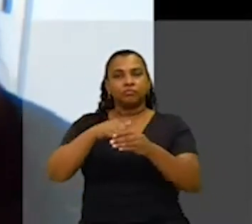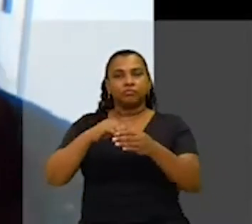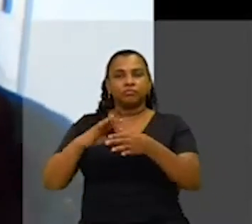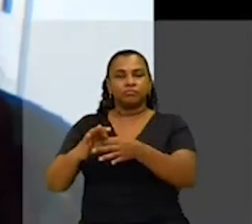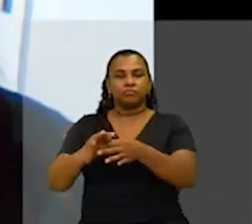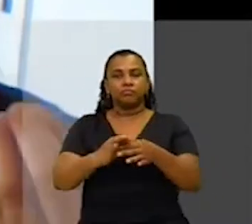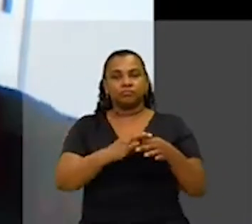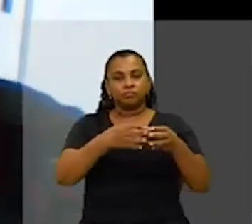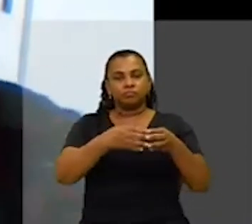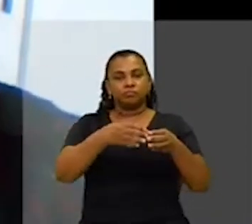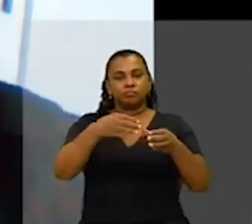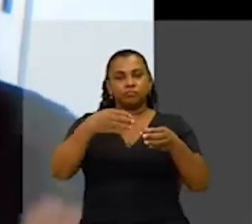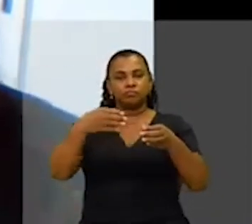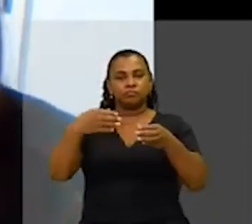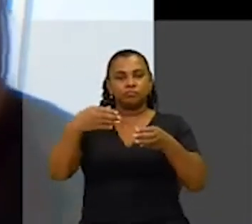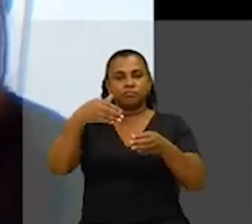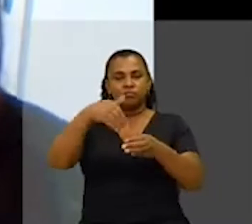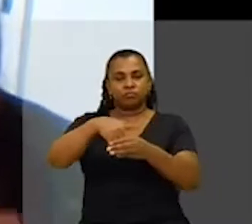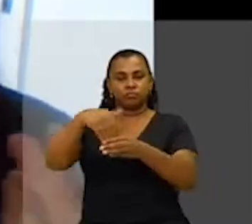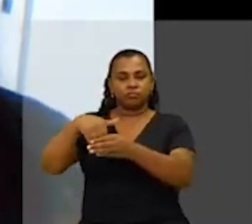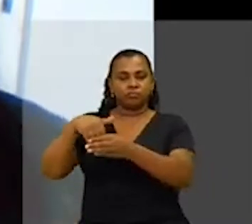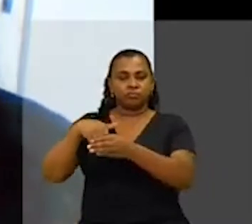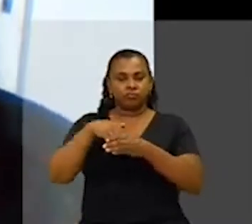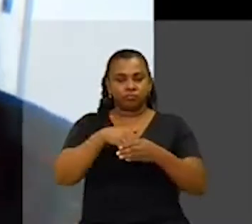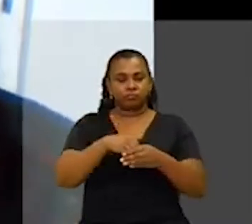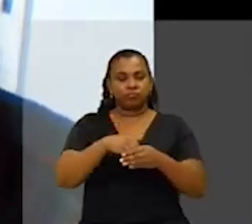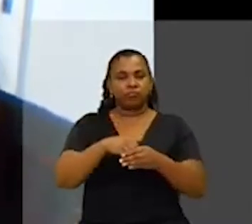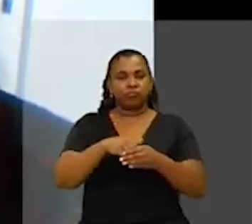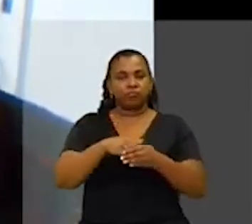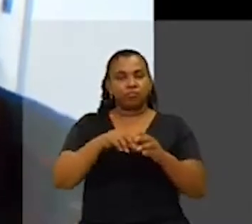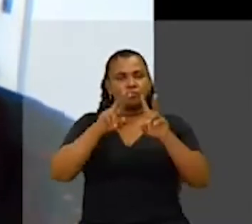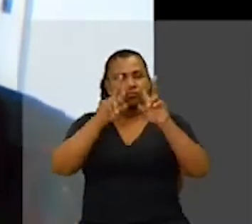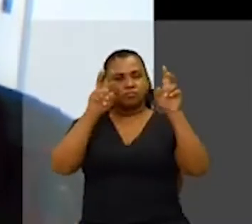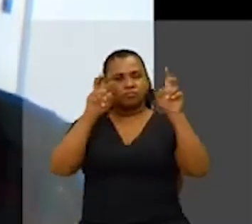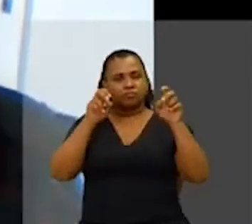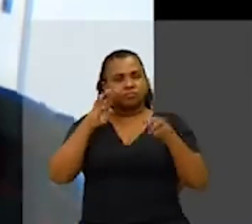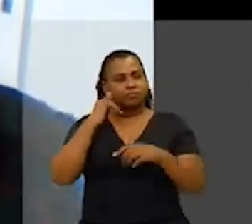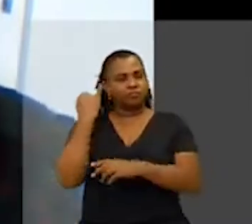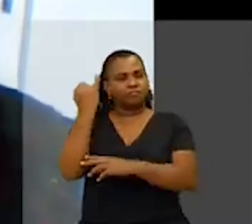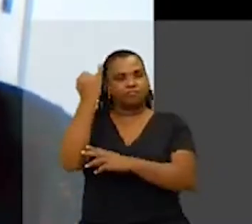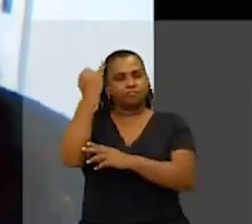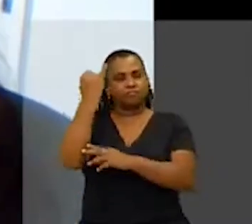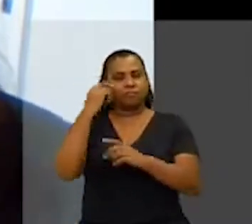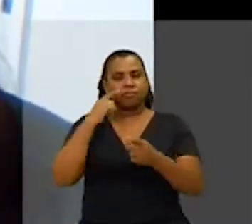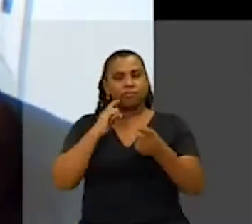mandatos coletivos inclusive foram os pontos Chaves evidentemente da discussão e previsão